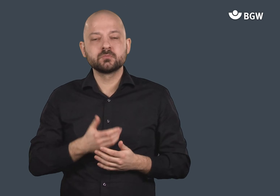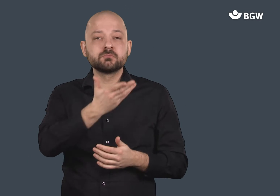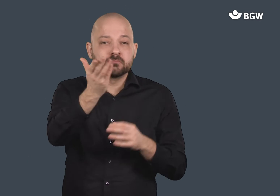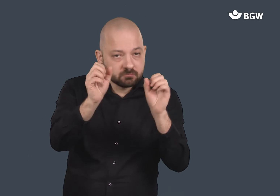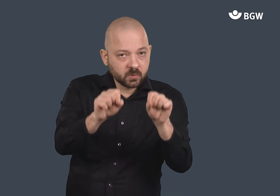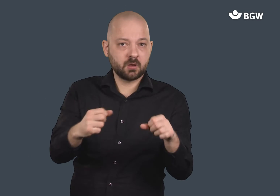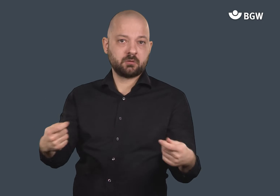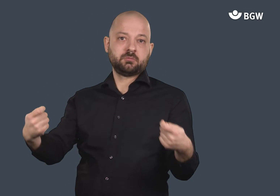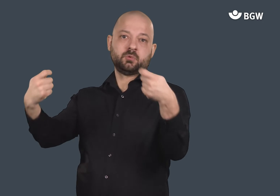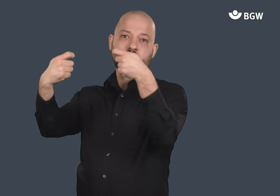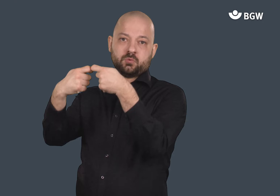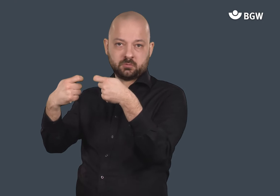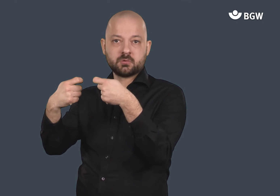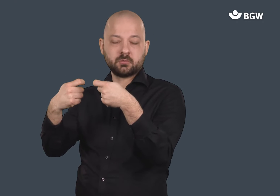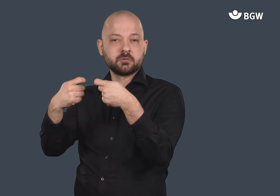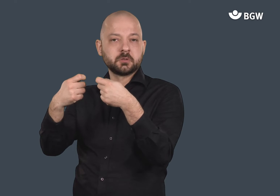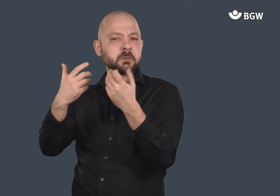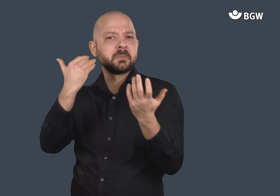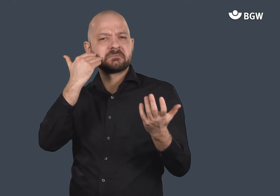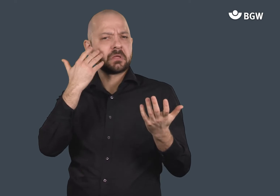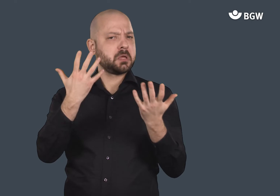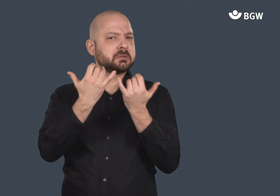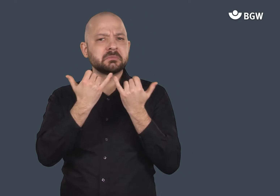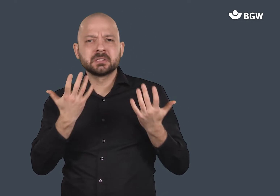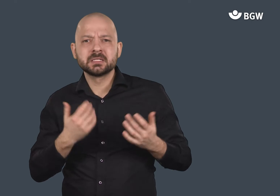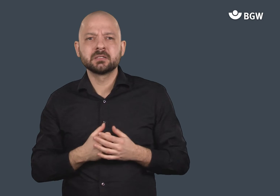Sie können die Schlichtungsstelle einschalten,